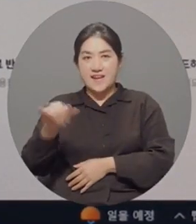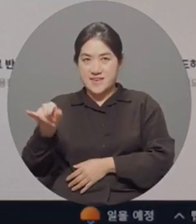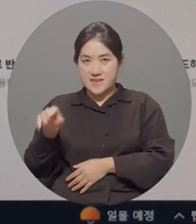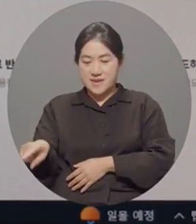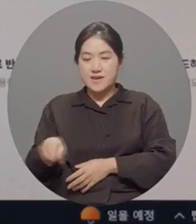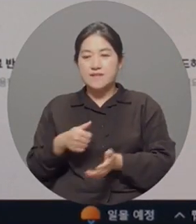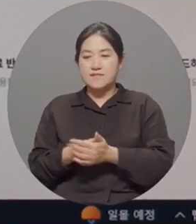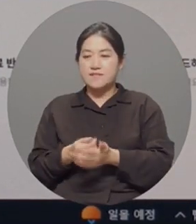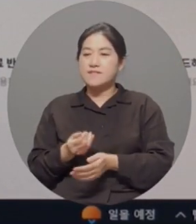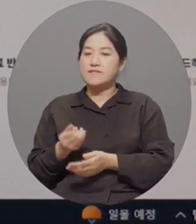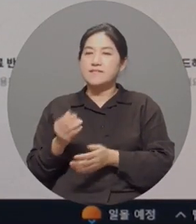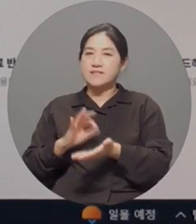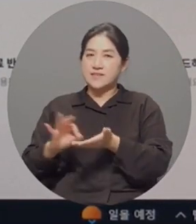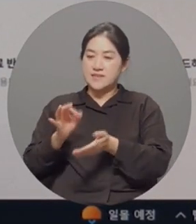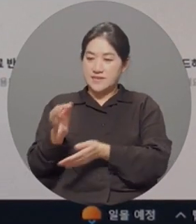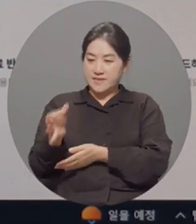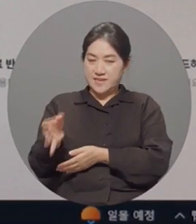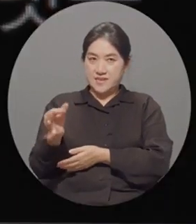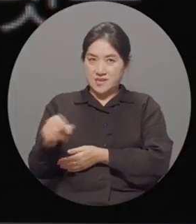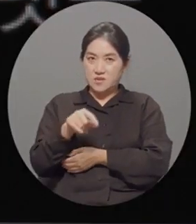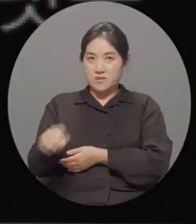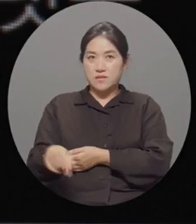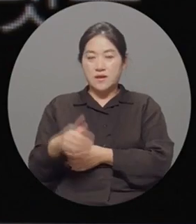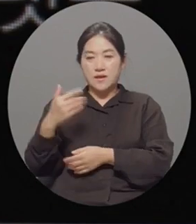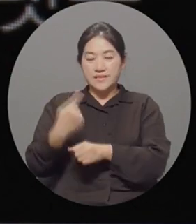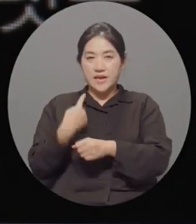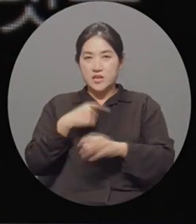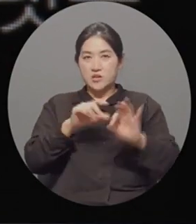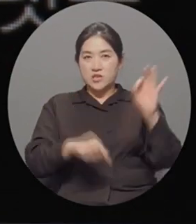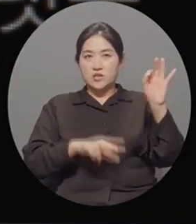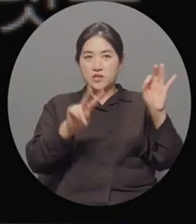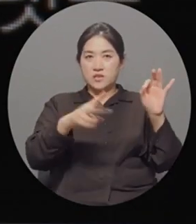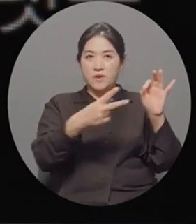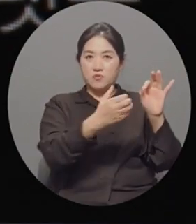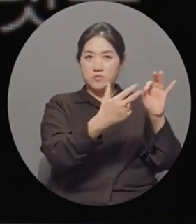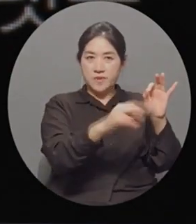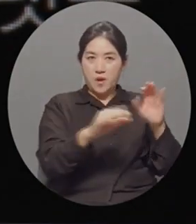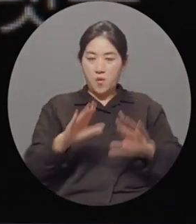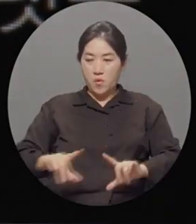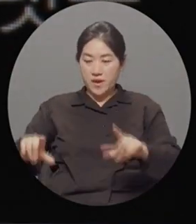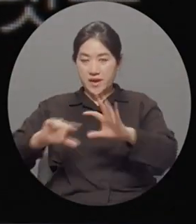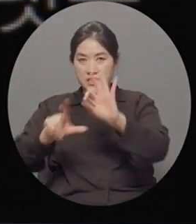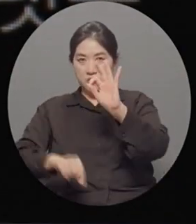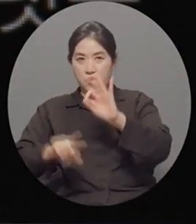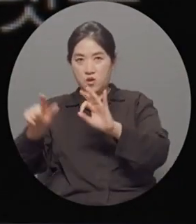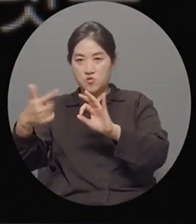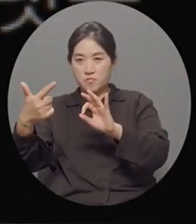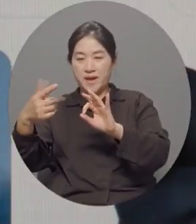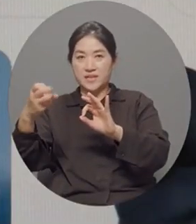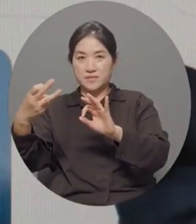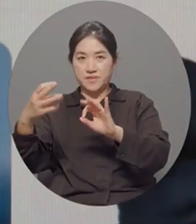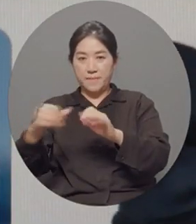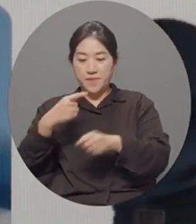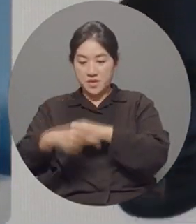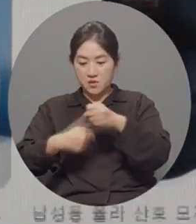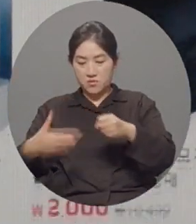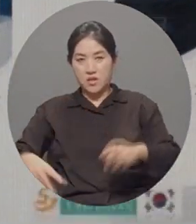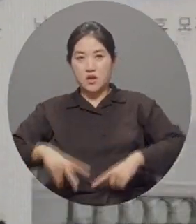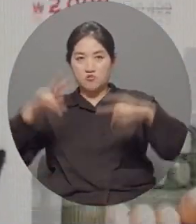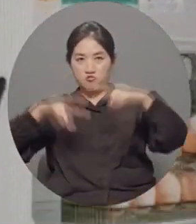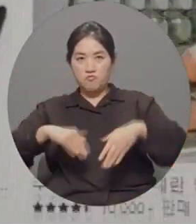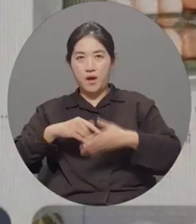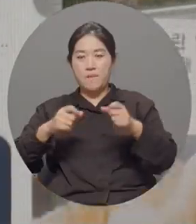(기자) 알리익스프레스를 이용하는 한국인사용자는 작년 10월 297만 명에서 올해